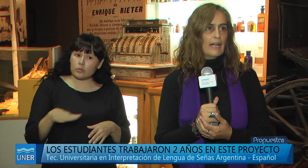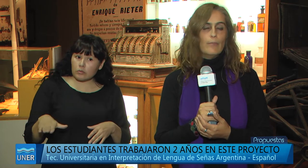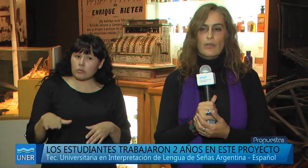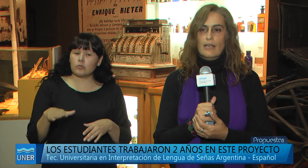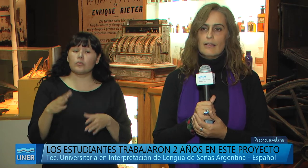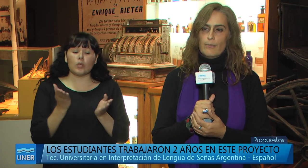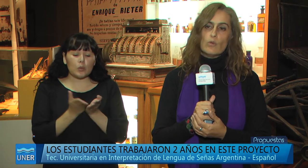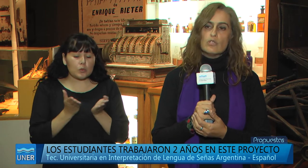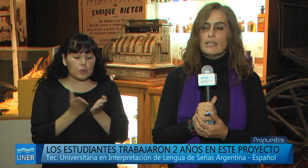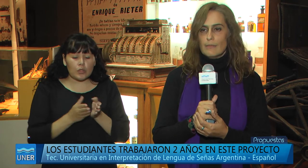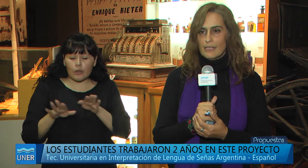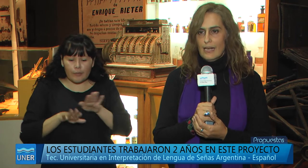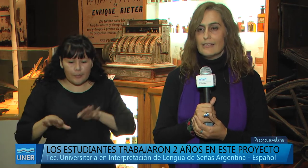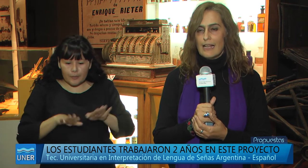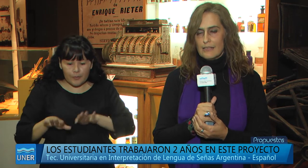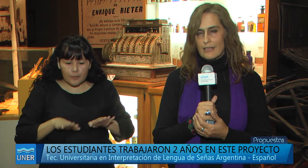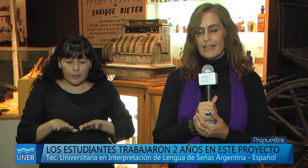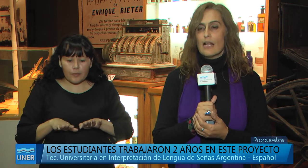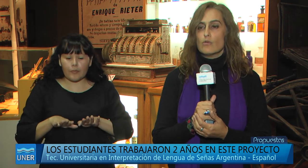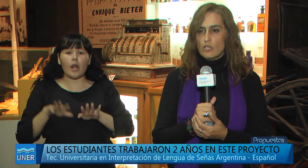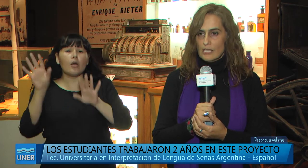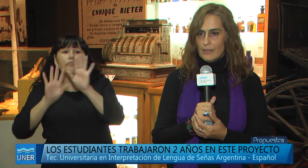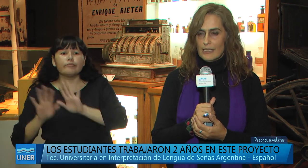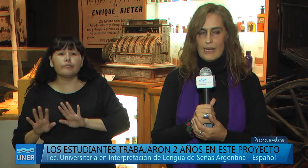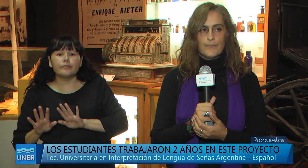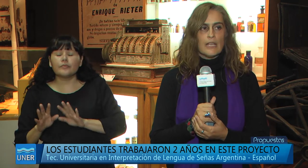para poder producir este material y hacer su traducción.